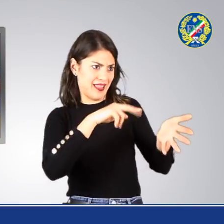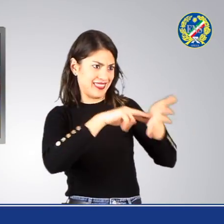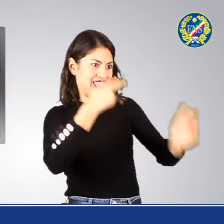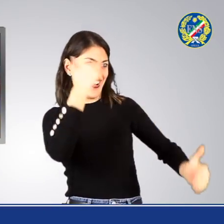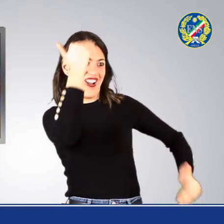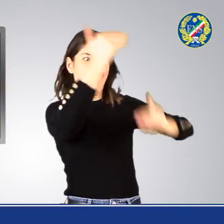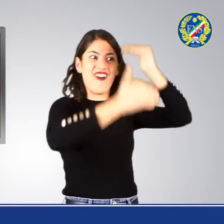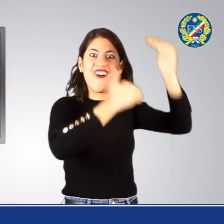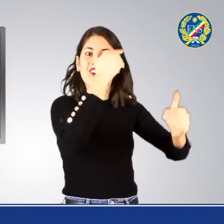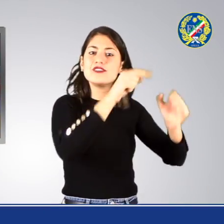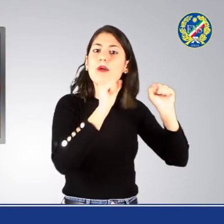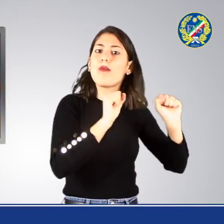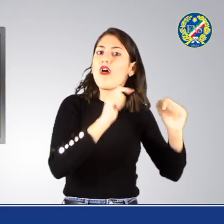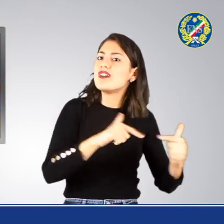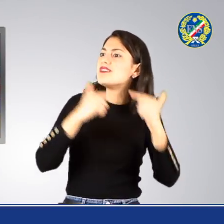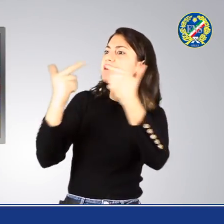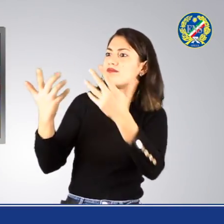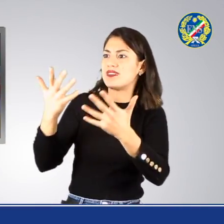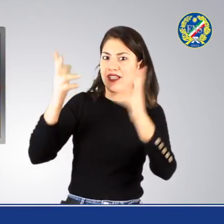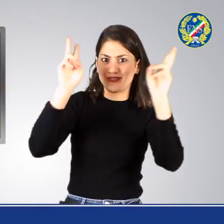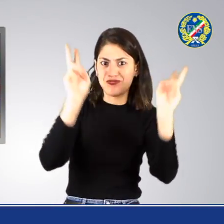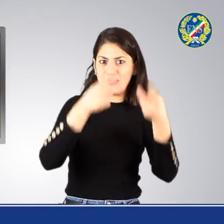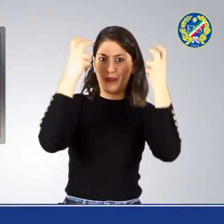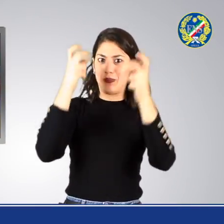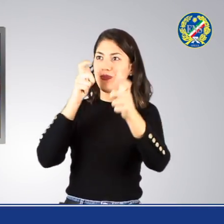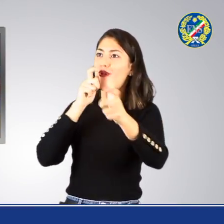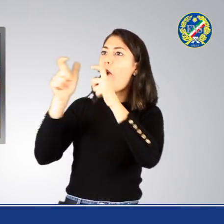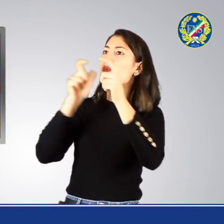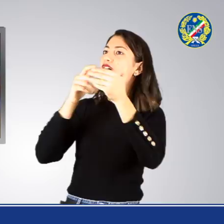E questo nonostante il progresso delle tecnologie, che in molte situazioni agevola o potrebbe agevolare